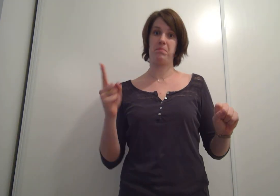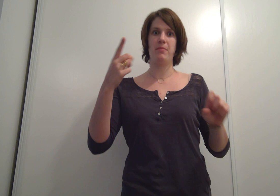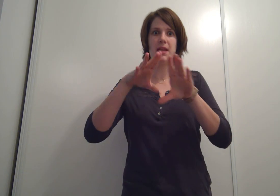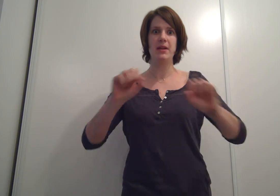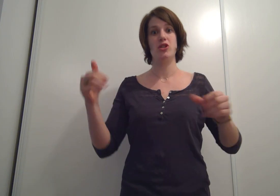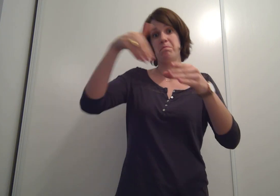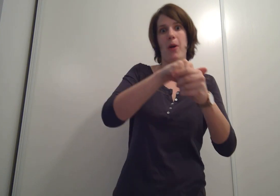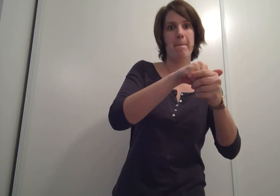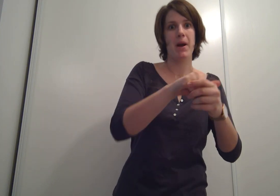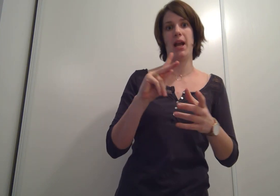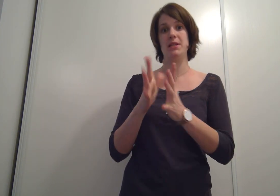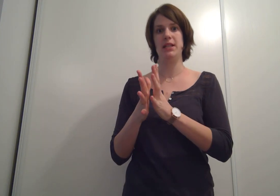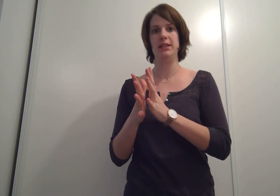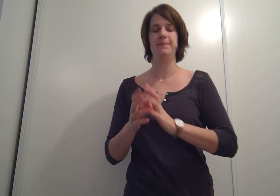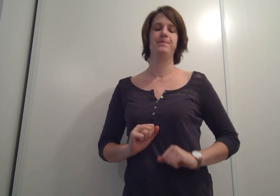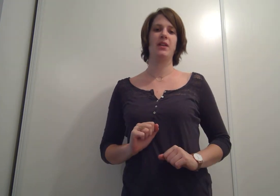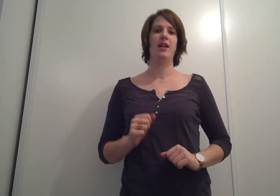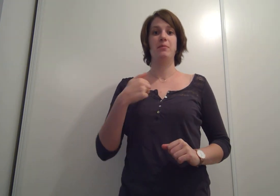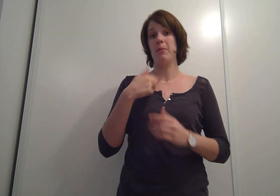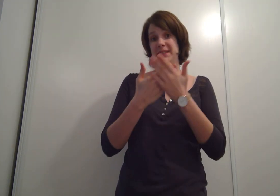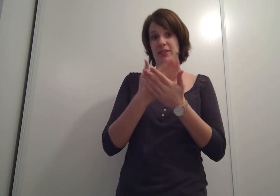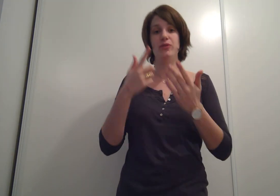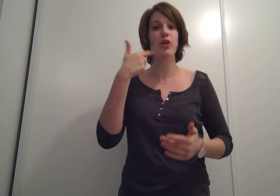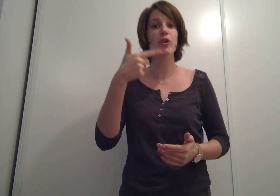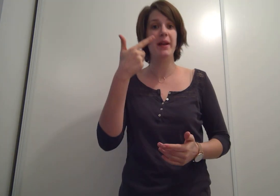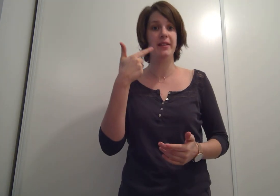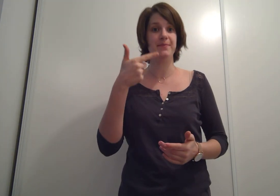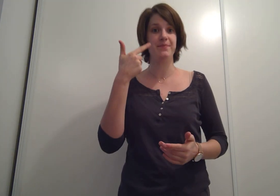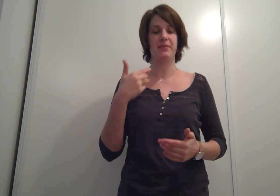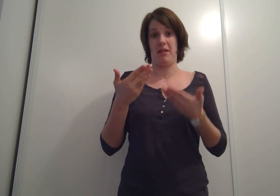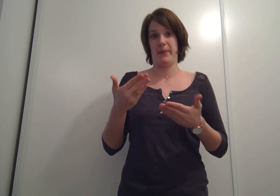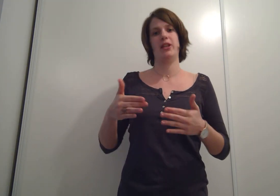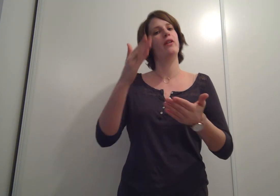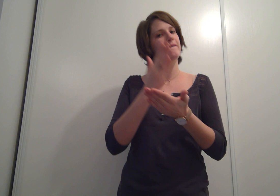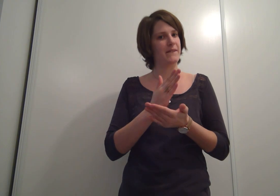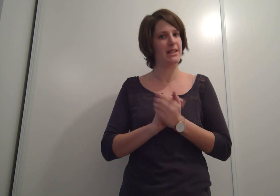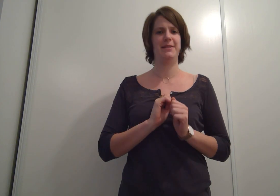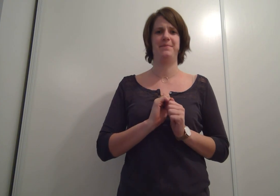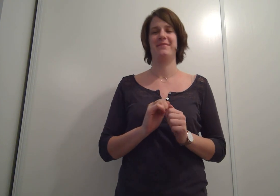En première master, j’ai directement intégré le Kap Signes. J’ai étudié la logopédie. Maintenant j’ai fini mes études.